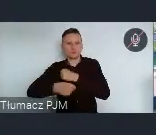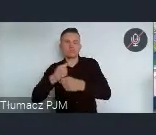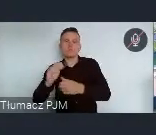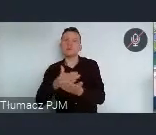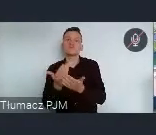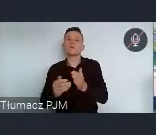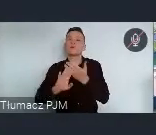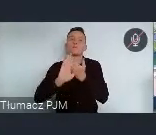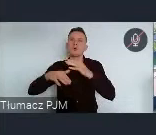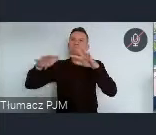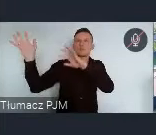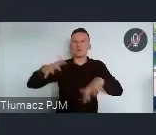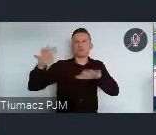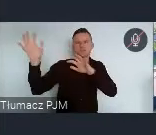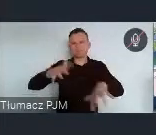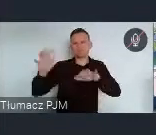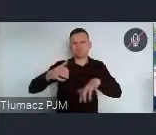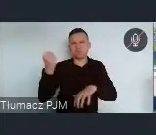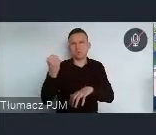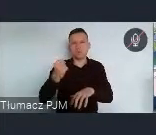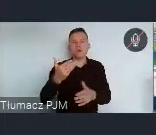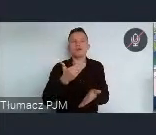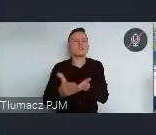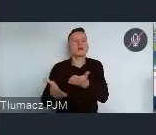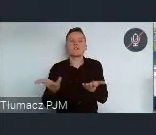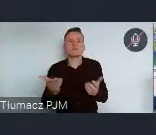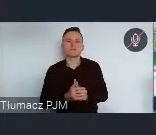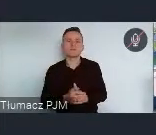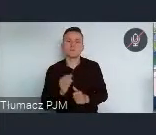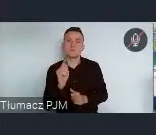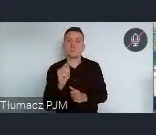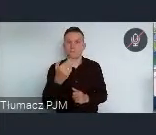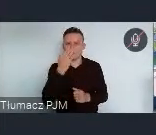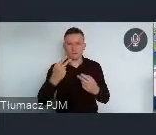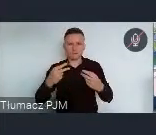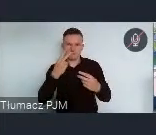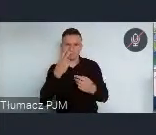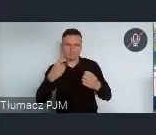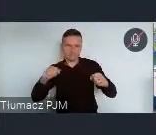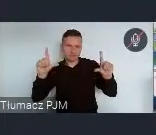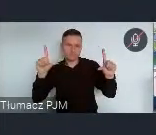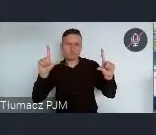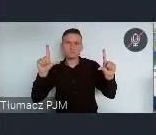Jak możecie państwo zauważyć na slajdach, faktycznie w ścisłej zabudowie urbanistycznej miasta,